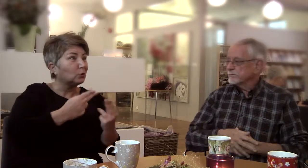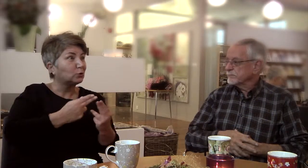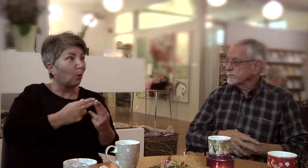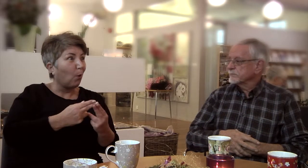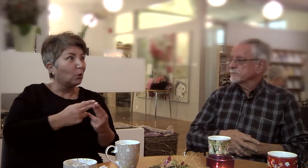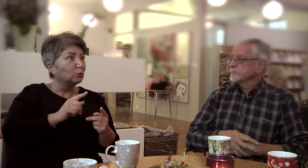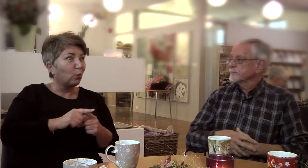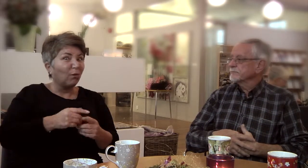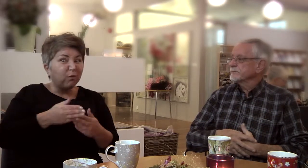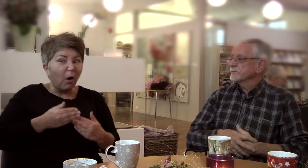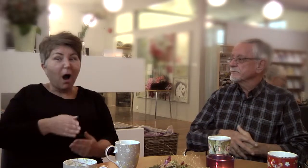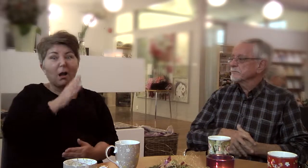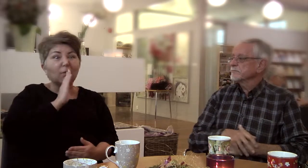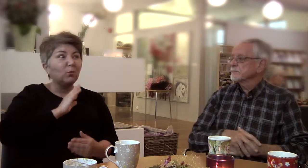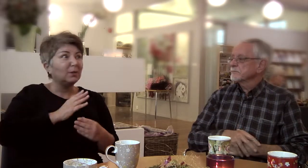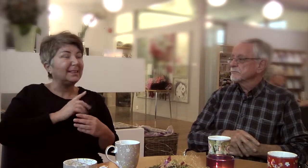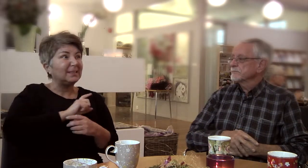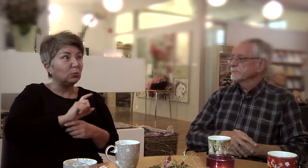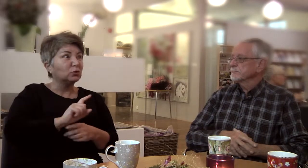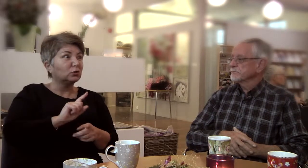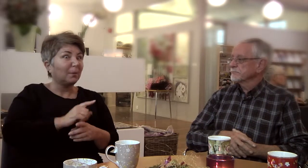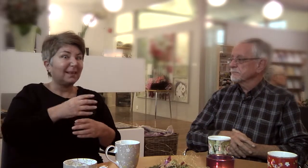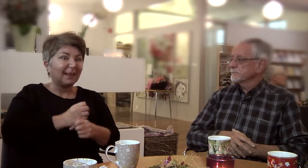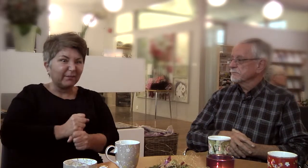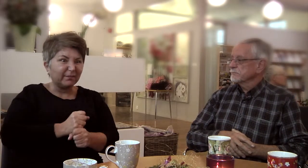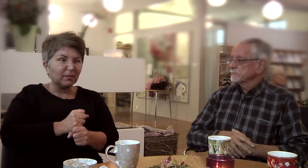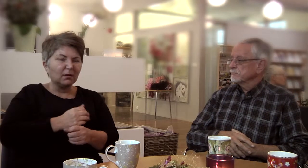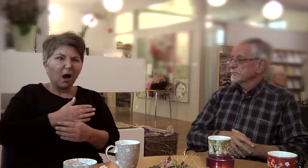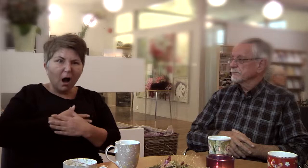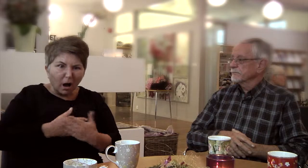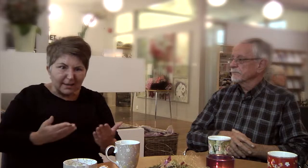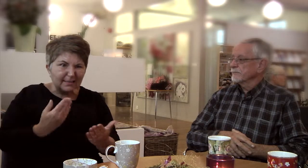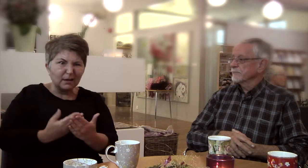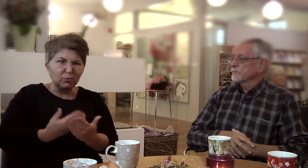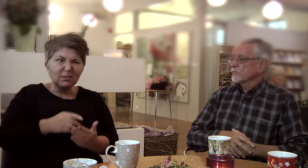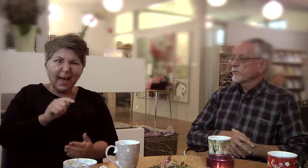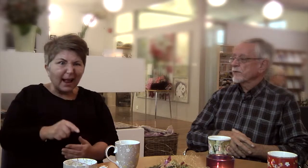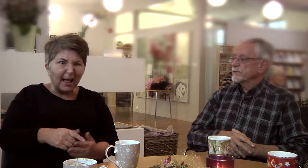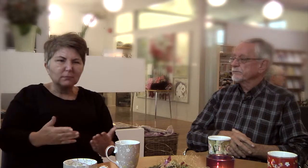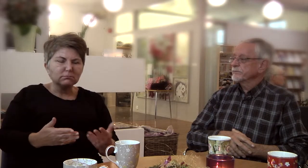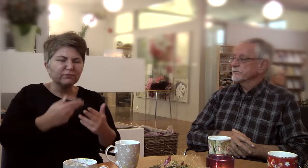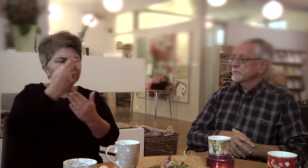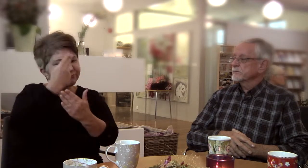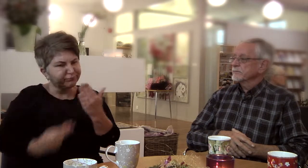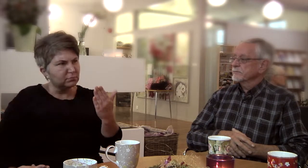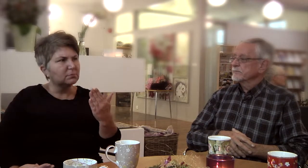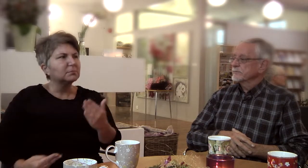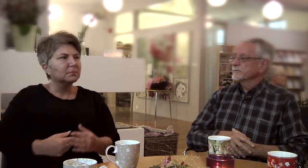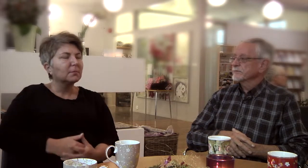Hvis man får en så alvorlig diagnose som kreft, - finnes ikke egne tilbud for hørselshemmede der heller.